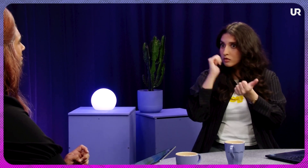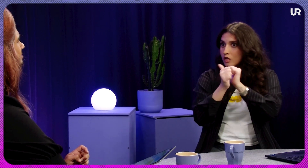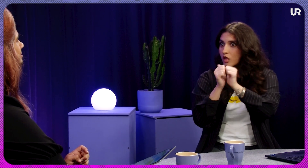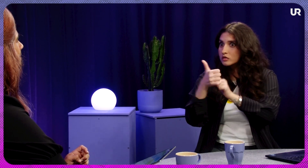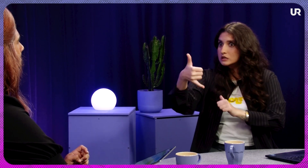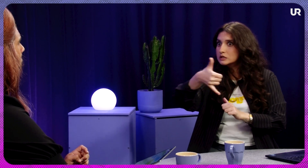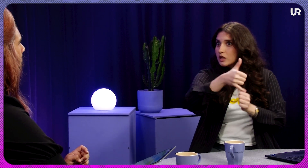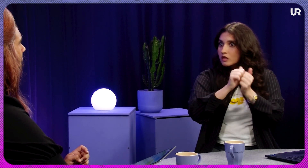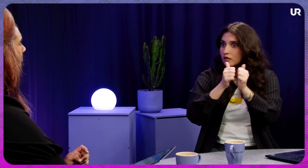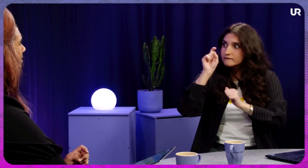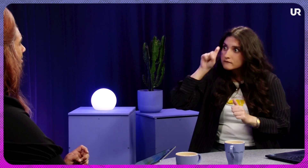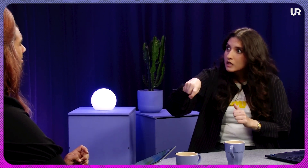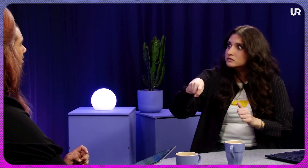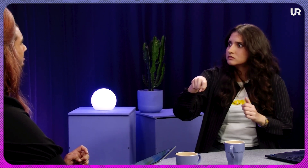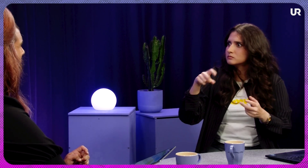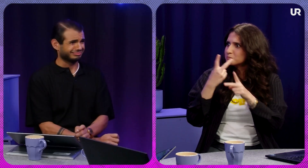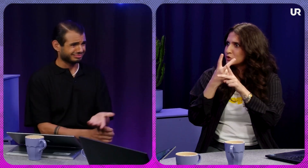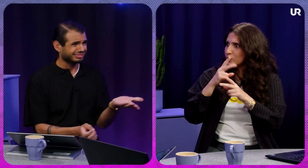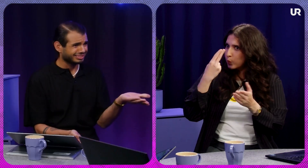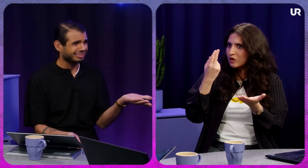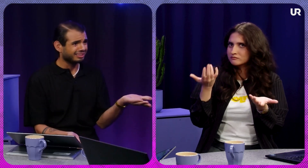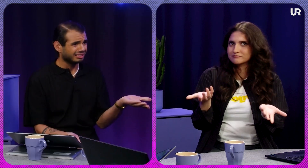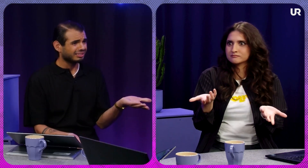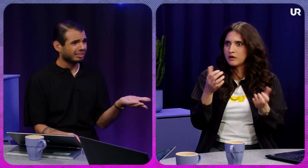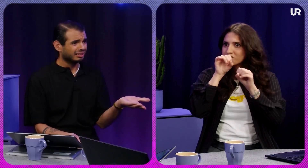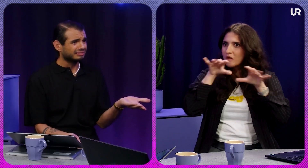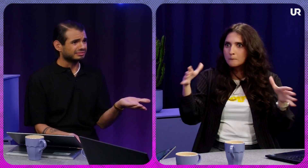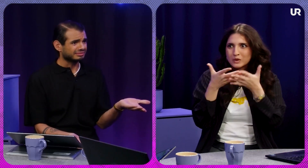Men nu idag? Nu går det att fejka, ändra, vrida på saker i bilder och filmer.